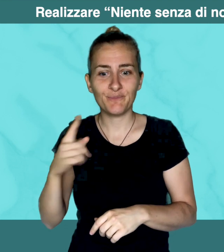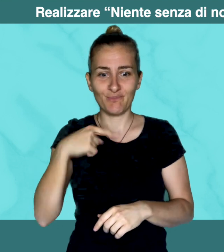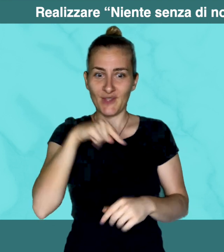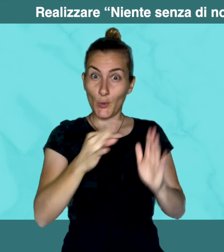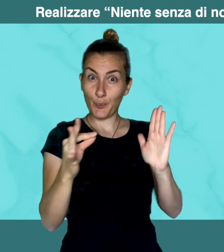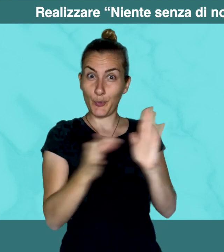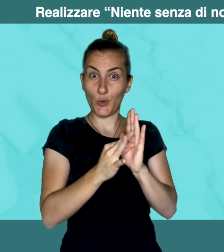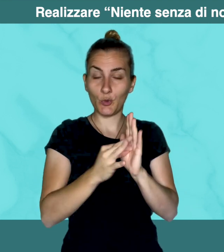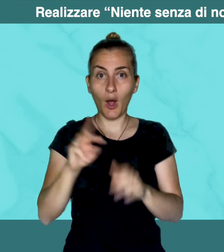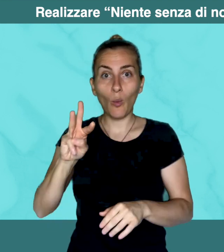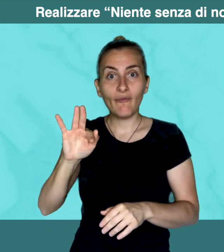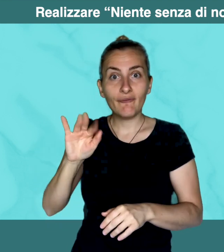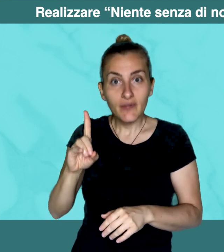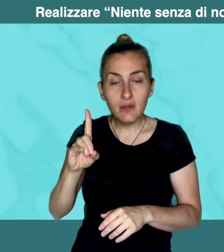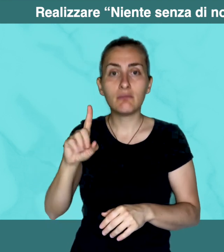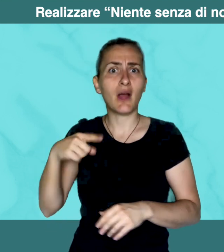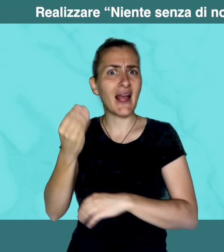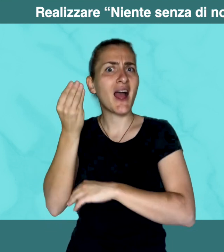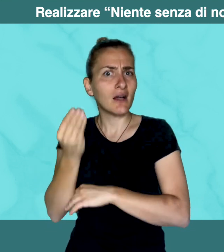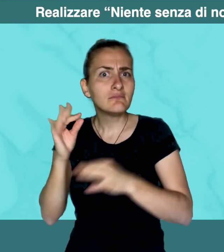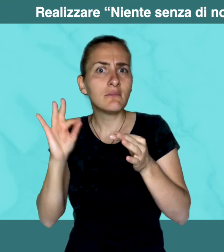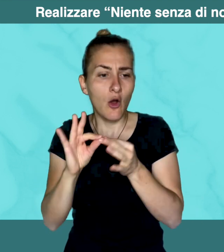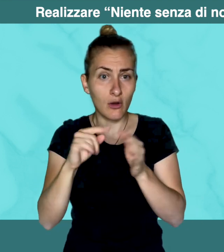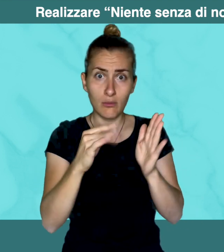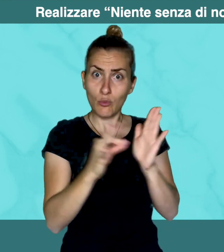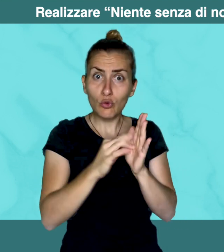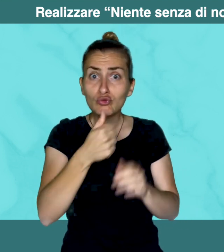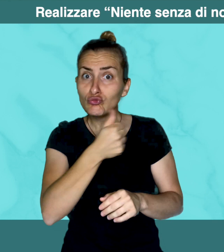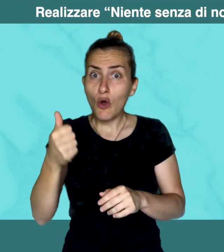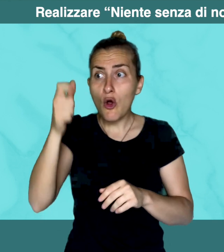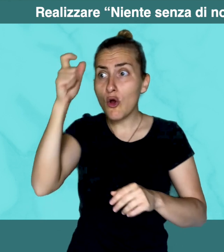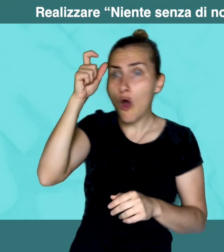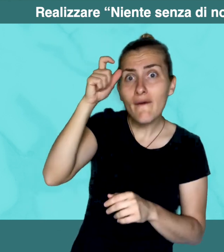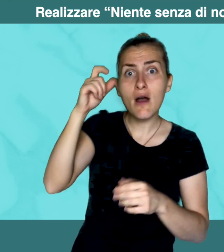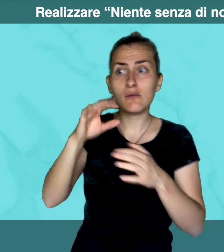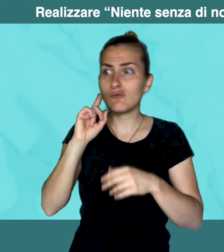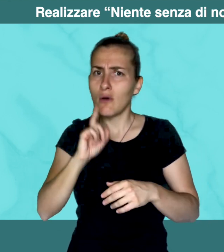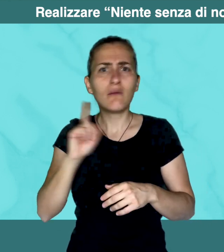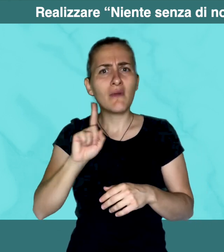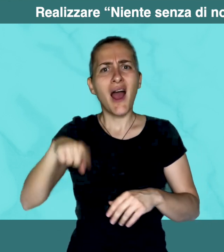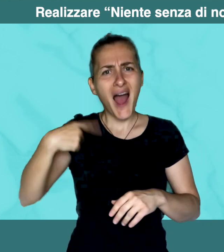La WFD, con cui l'ENS si trova in accordo, ritiene che questo principio sia applicabile non solo ai governi